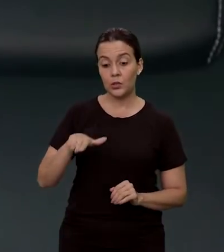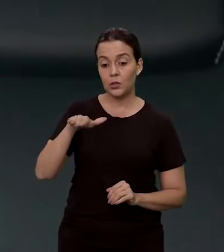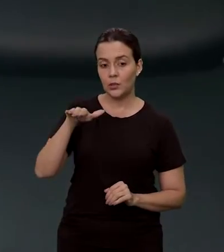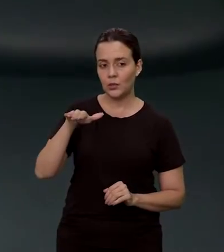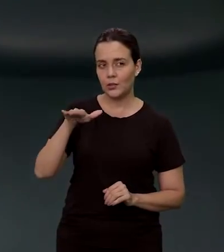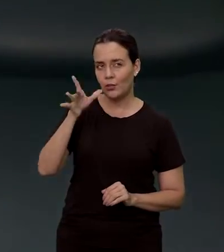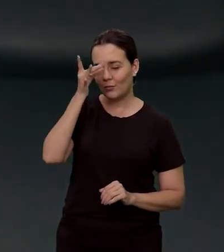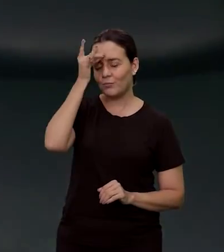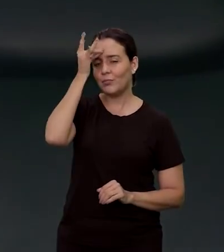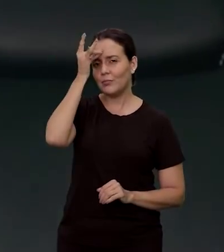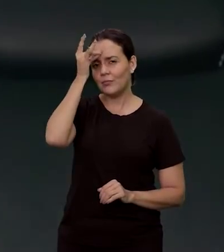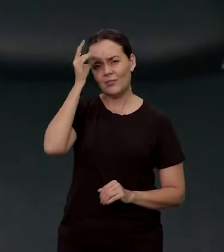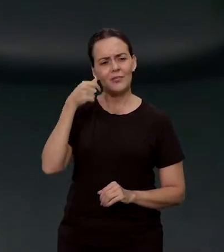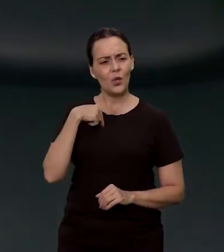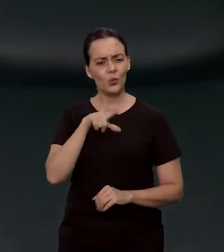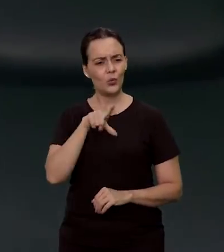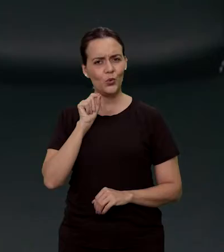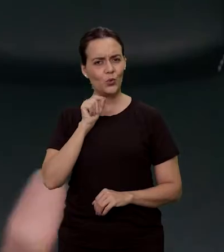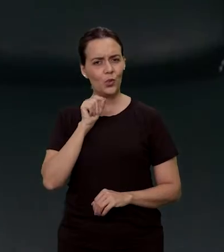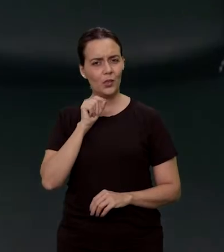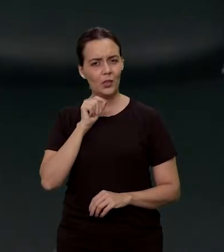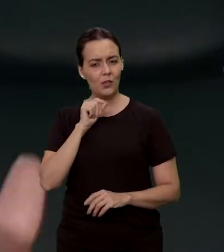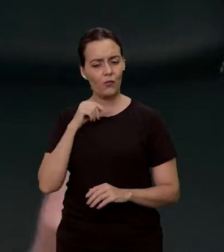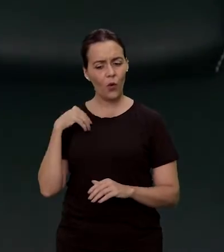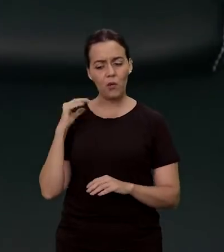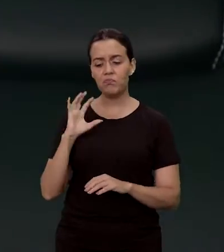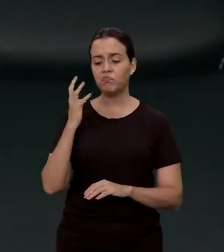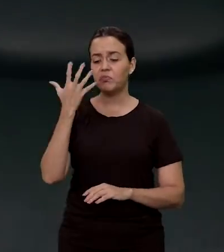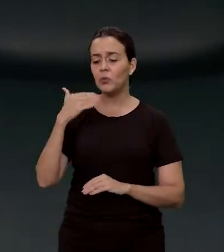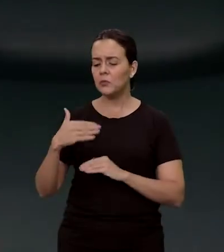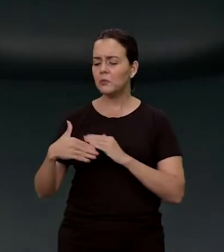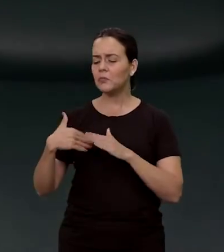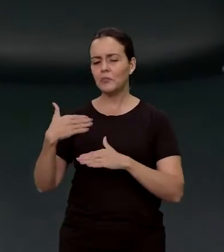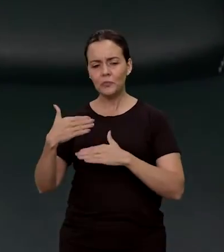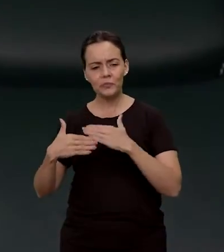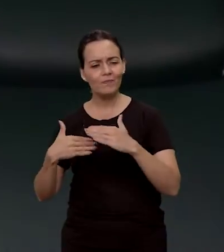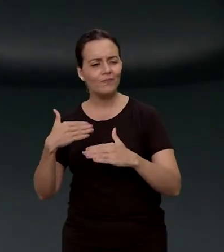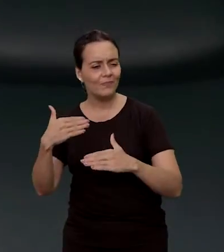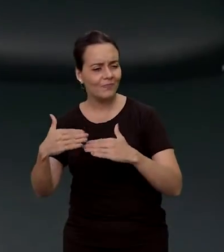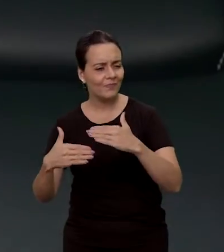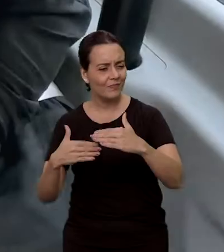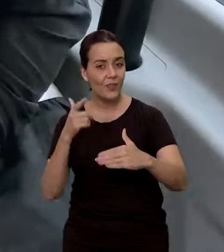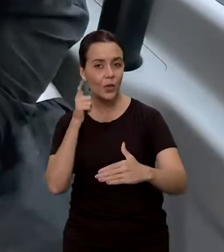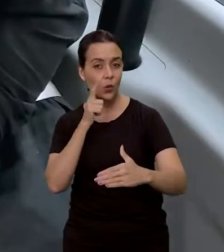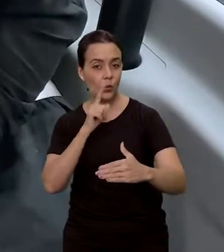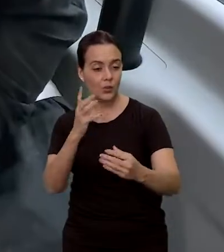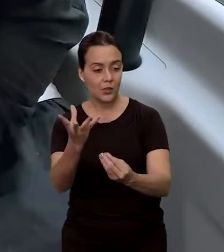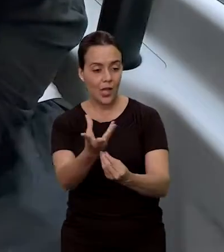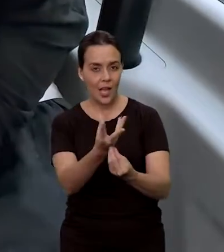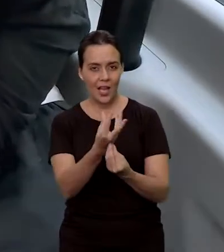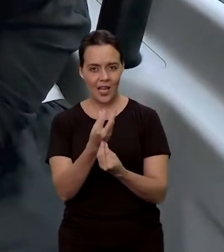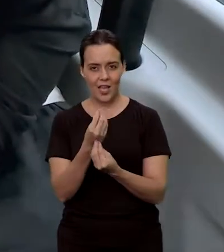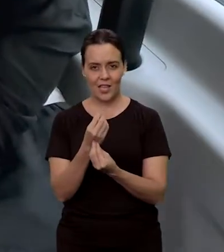tipo, de fato, eu não escolhi, as coisas foram acontecendo, porque foi difícil acessar a arte. [Katiúscia] A gente tem caminhos,